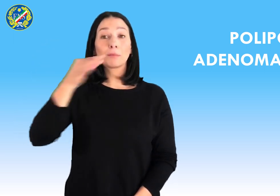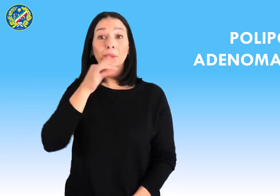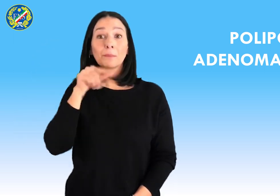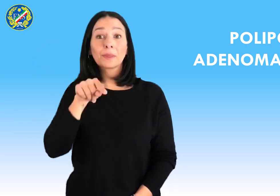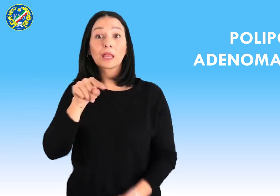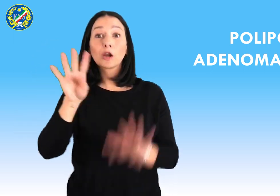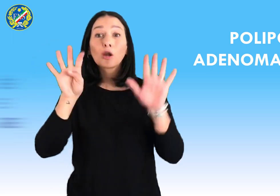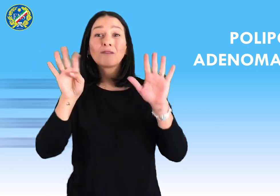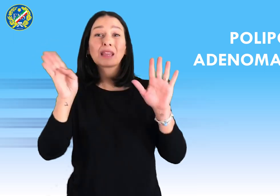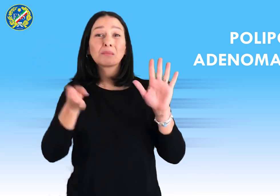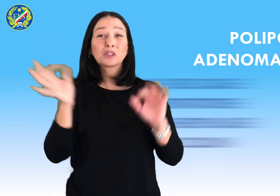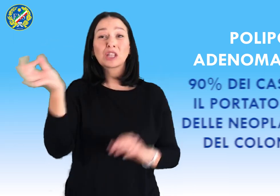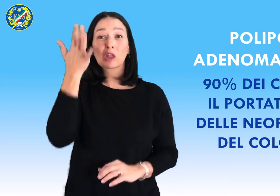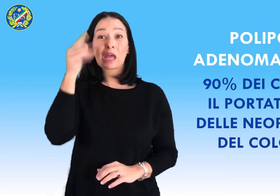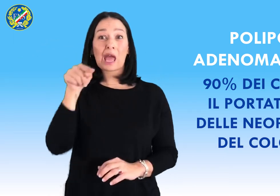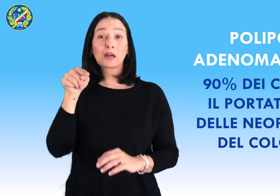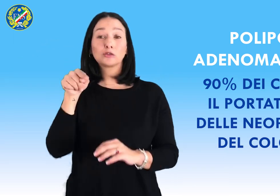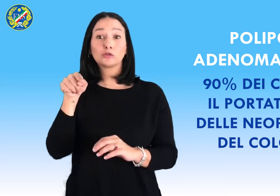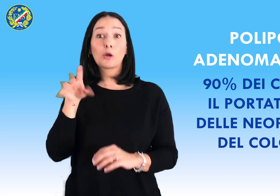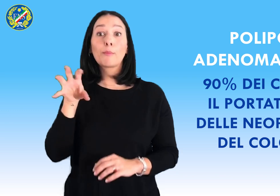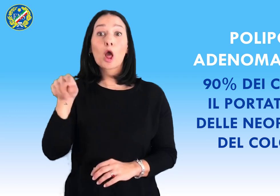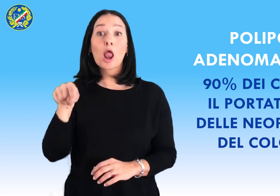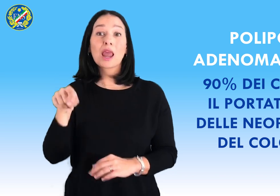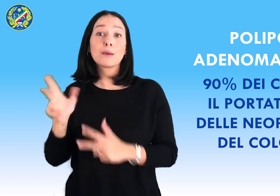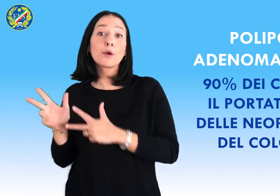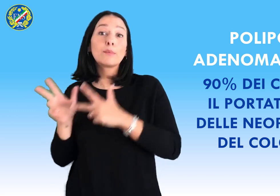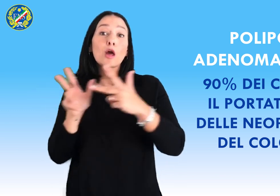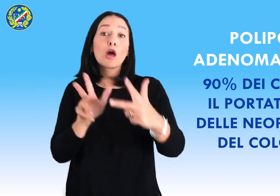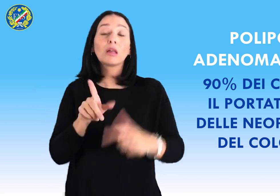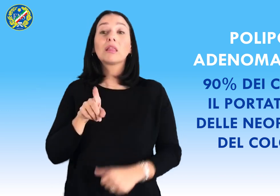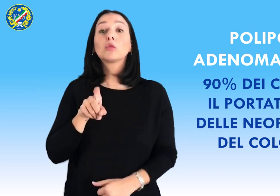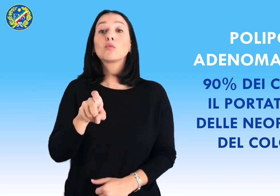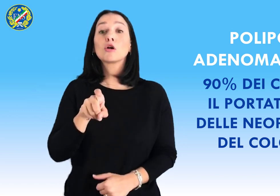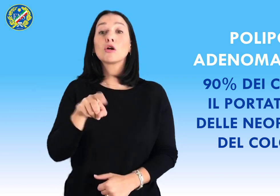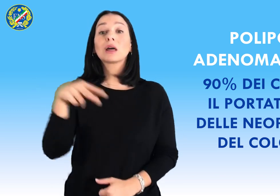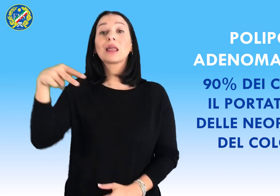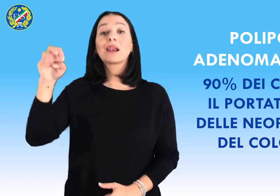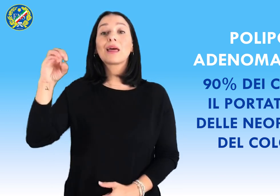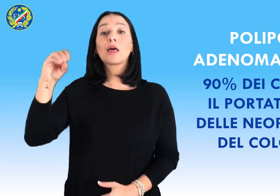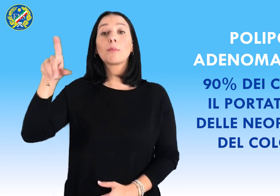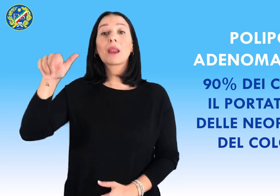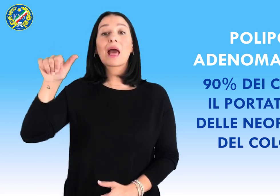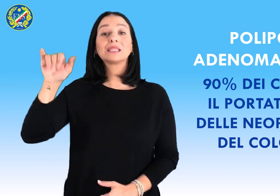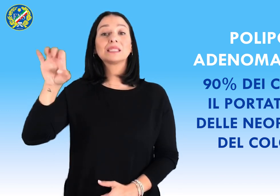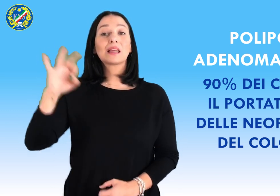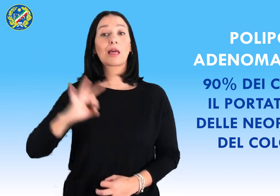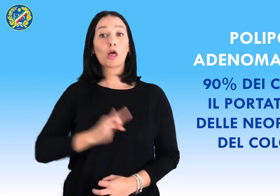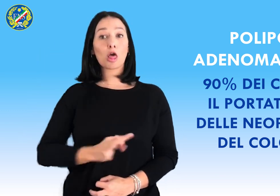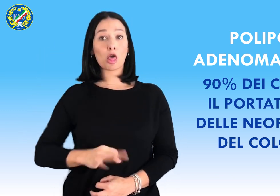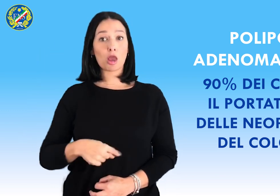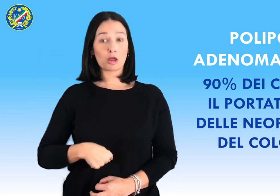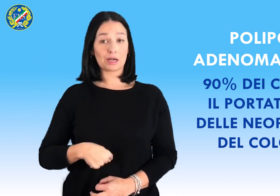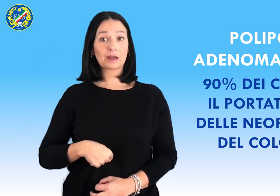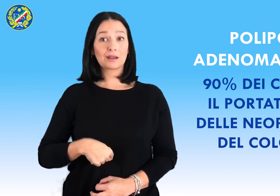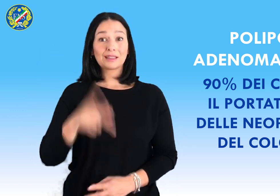che nel 90% dei casi è il precursore delle neoplasie del colon,